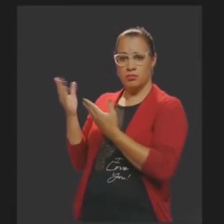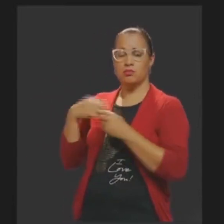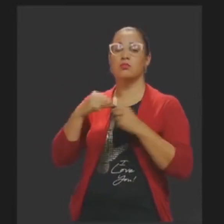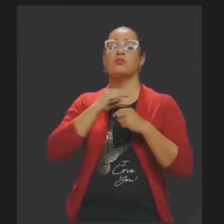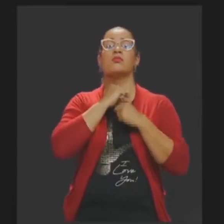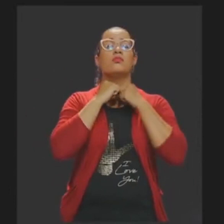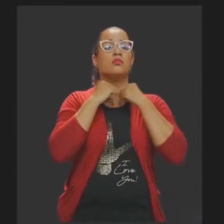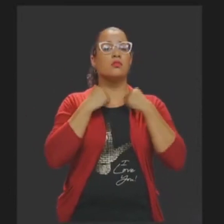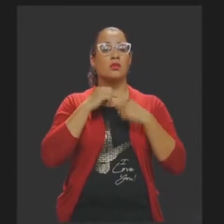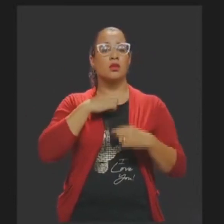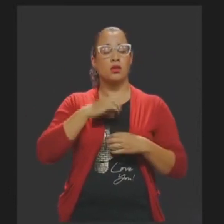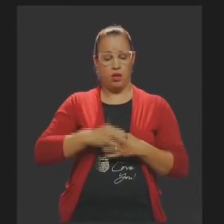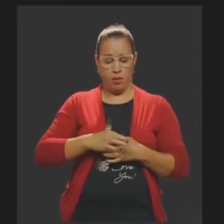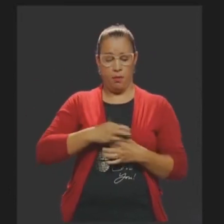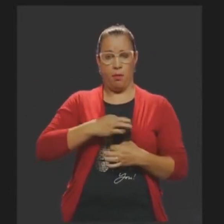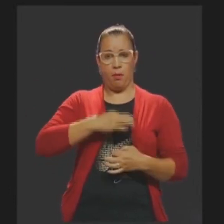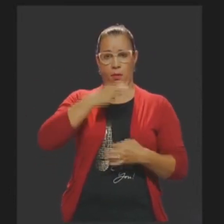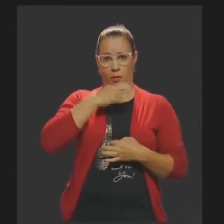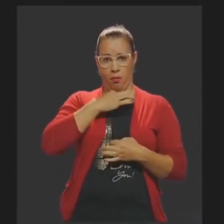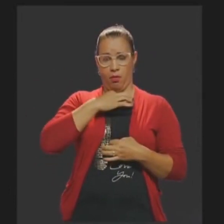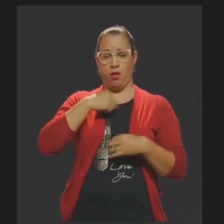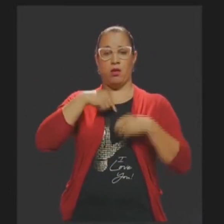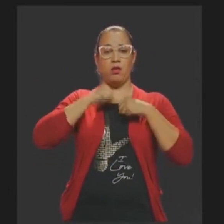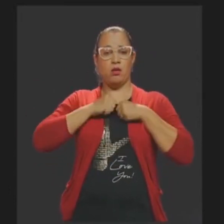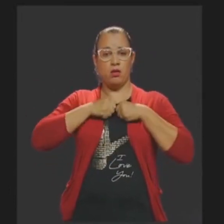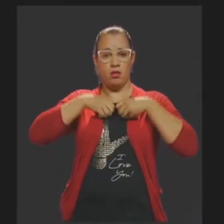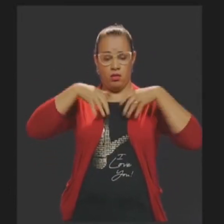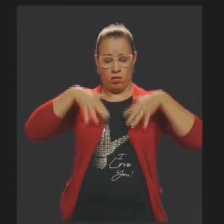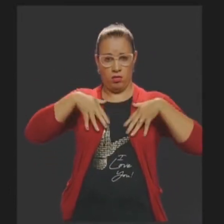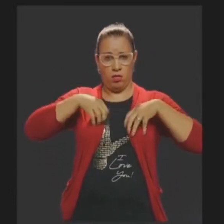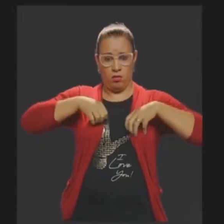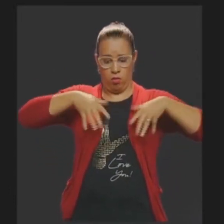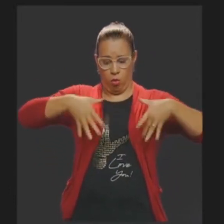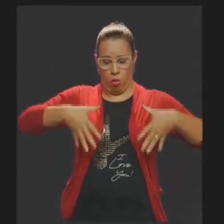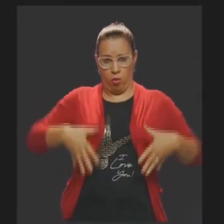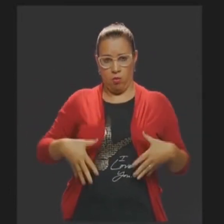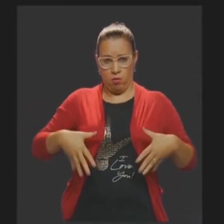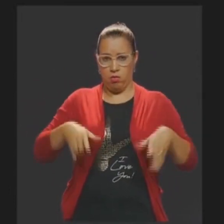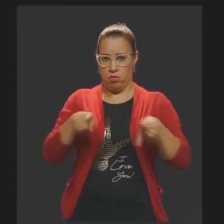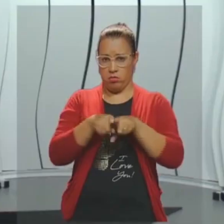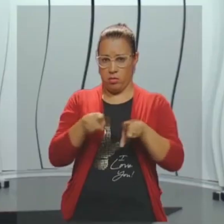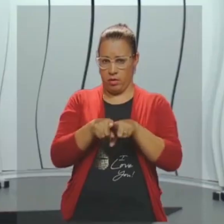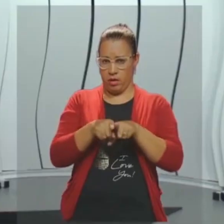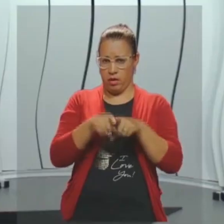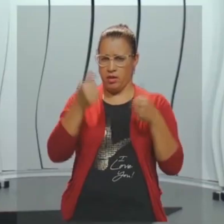brônquiolos e alvéolos. Vamos ver isso numa figura aqui só